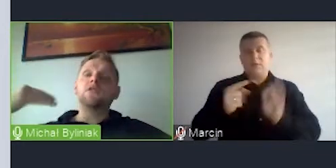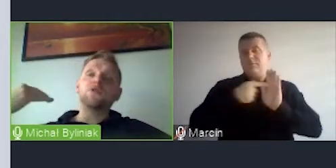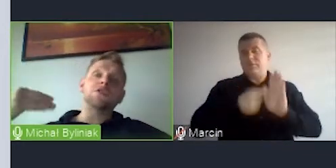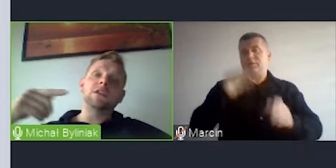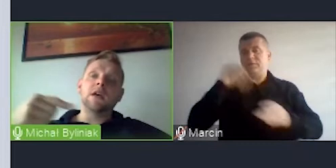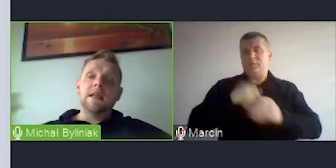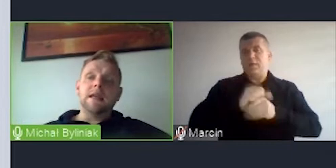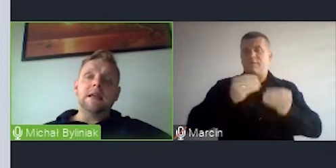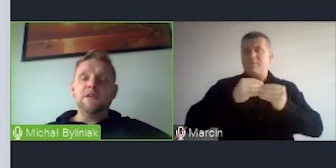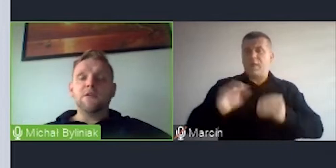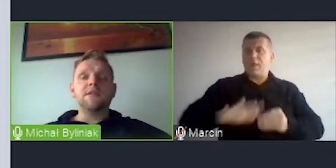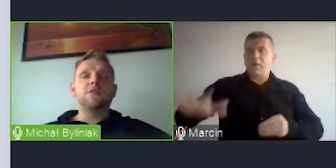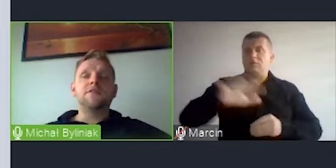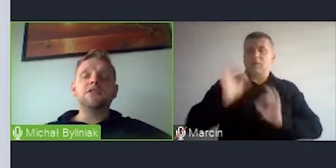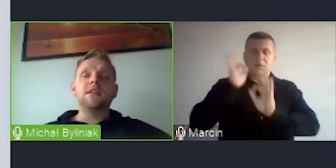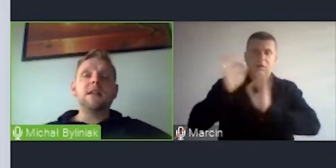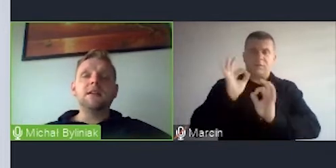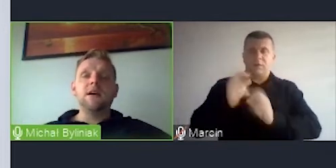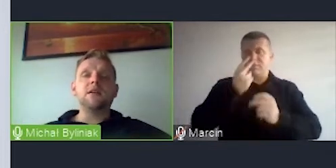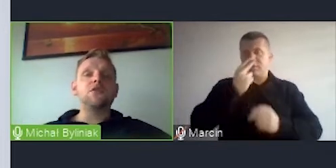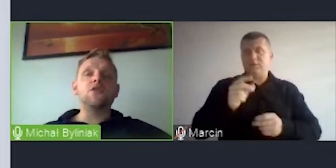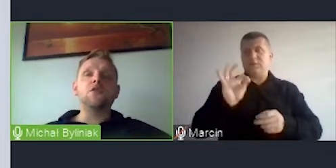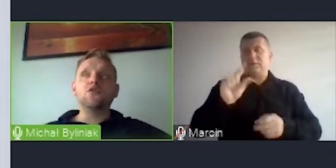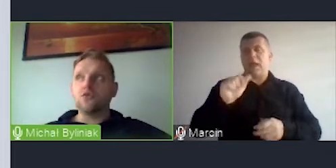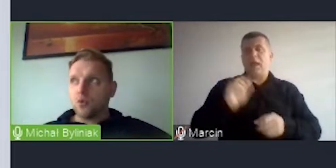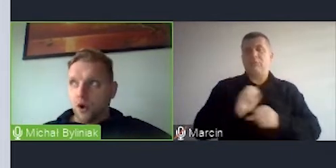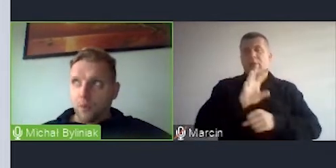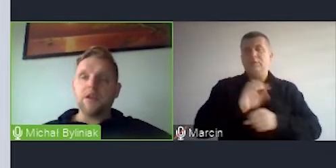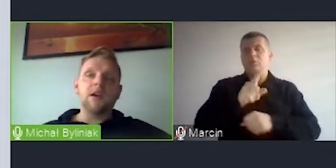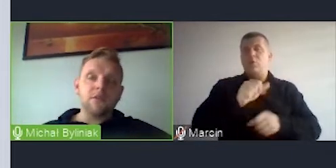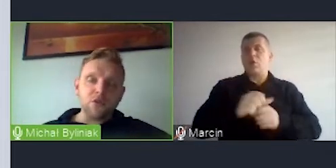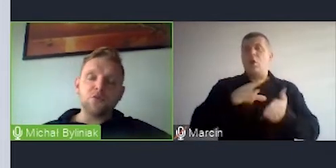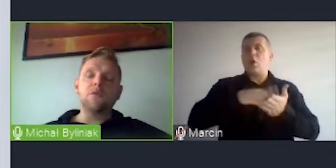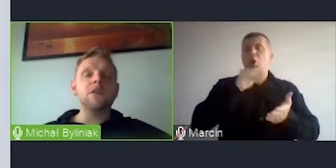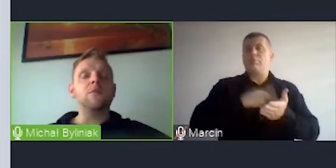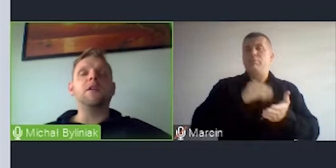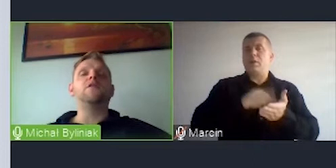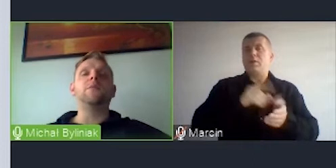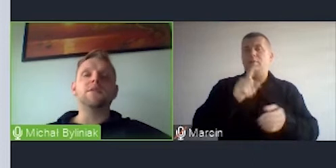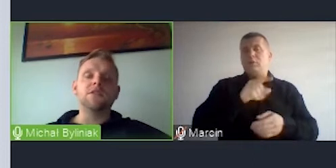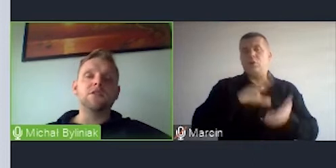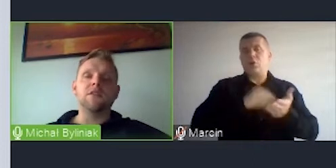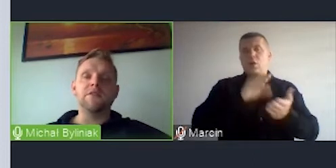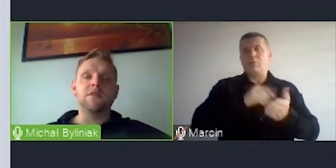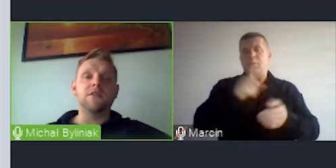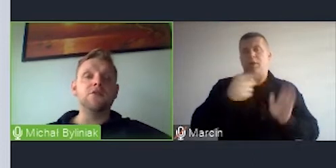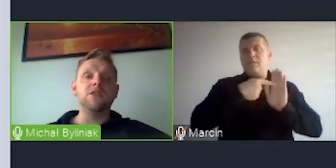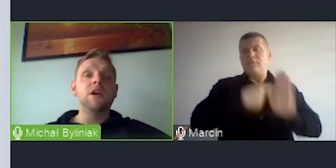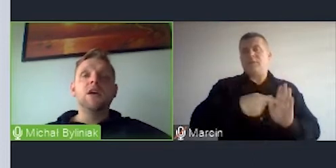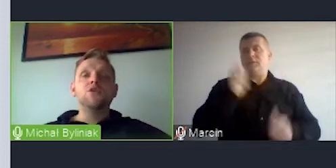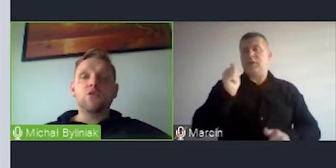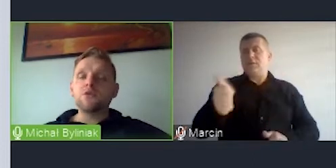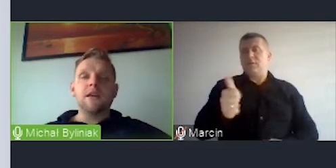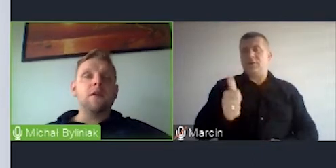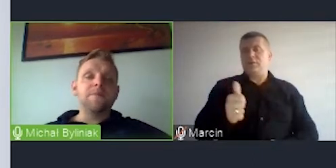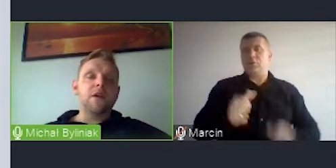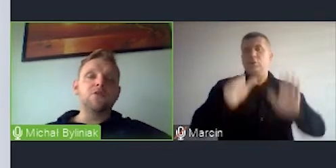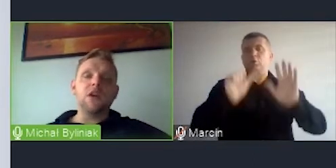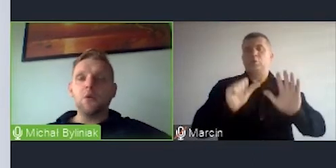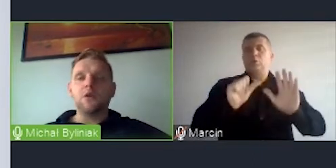Większość tych informacji, które widzicie na slajdach to są kopie dosłownie kropka w kropkę z wytycznych kwalifikowalności z 6 rozdziału,